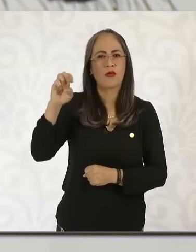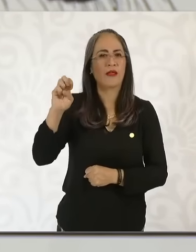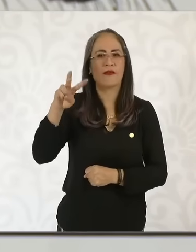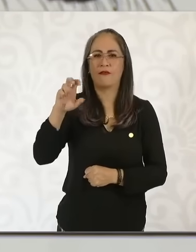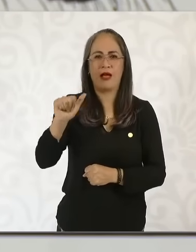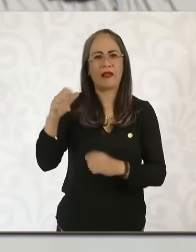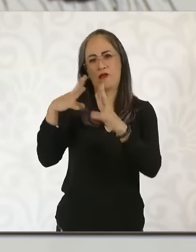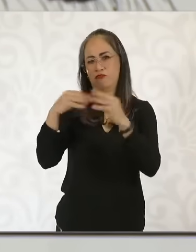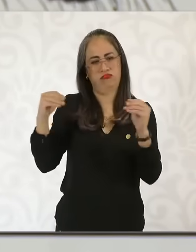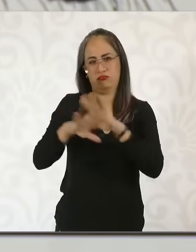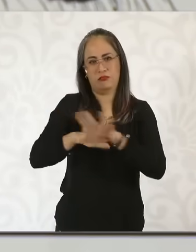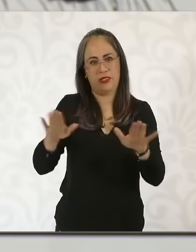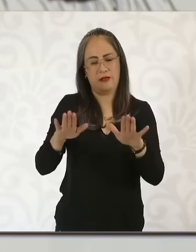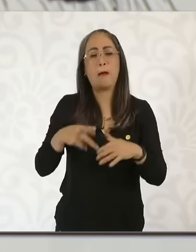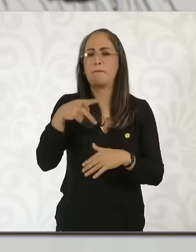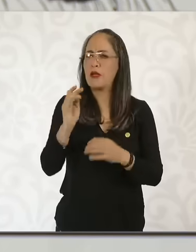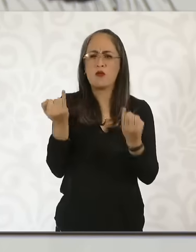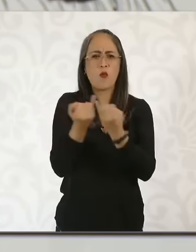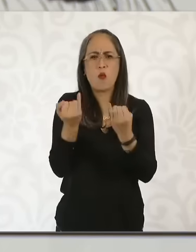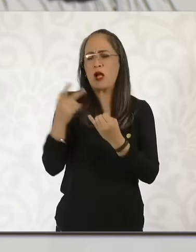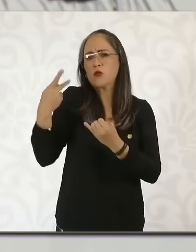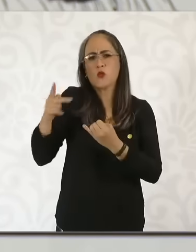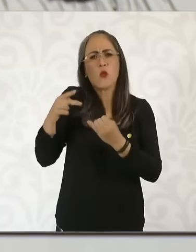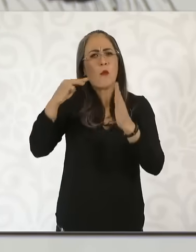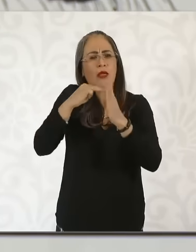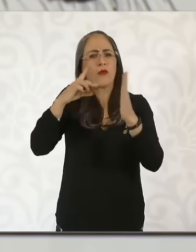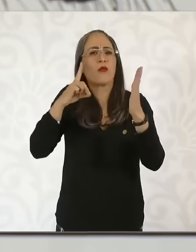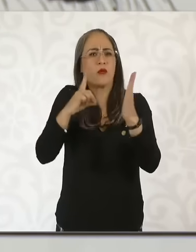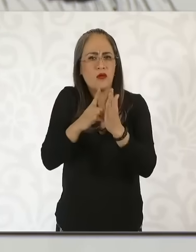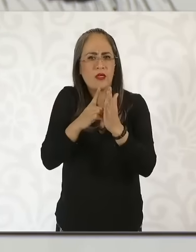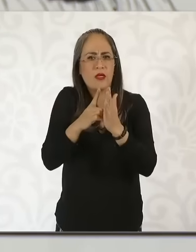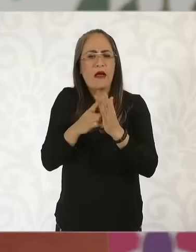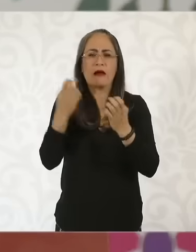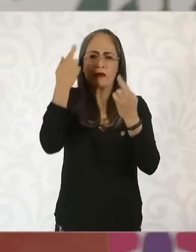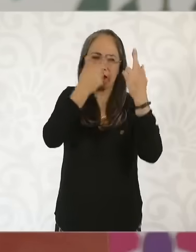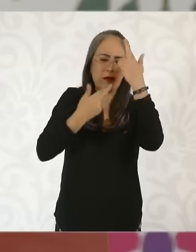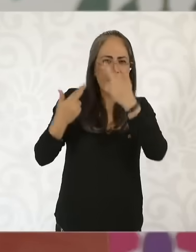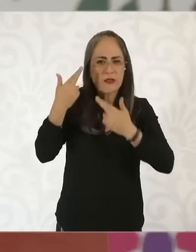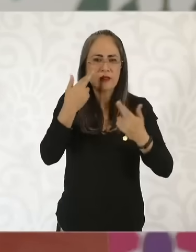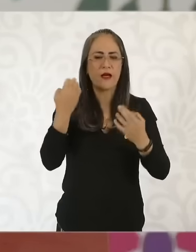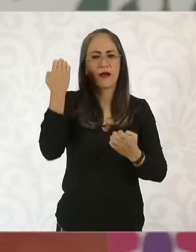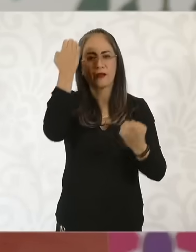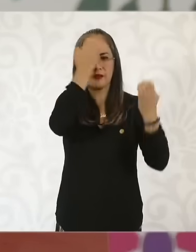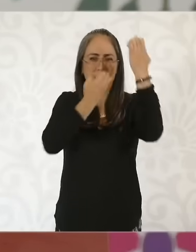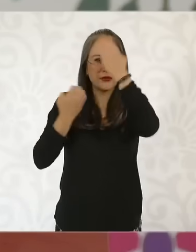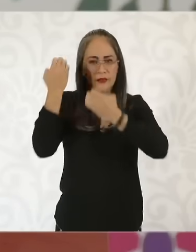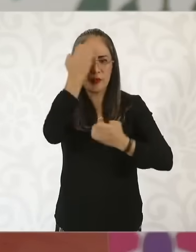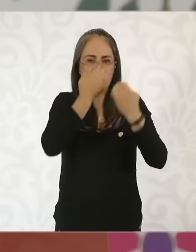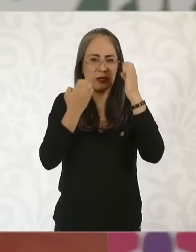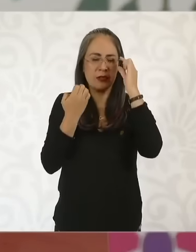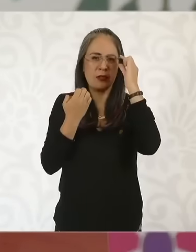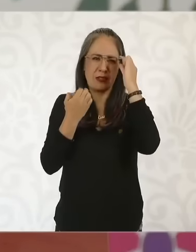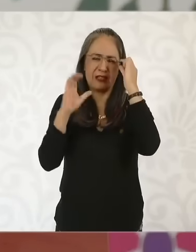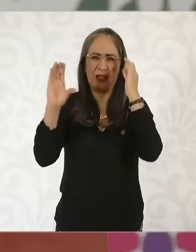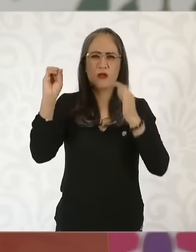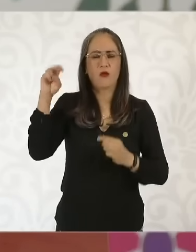pero la misma metodología como se analizaba o o que estaba establecida para el CONEVAL es la misma